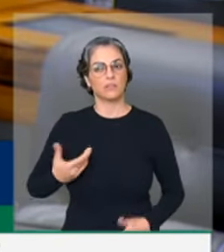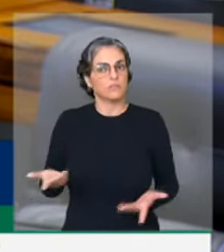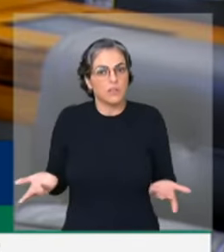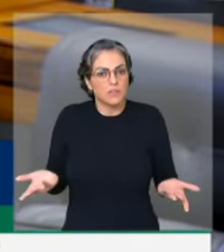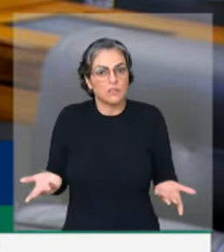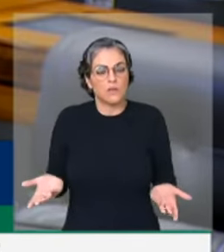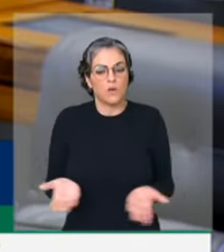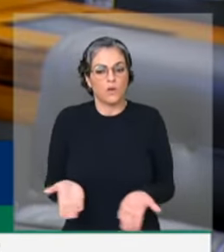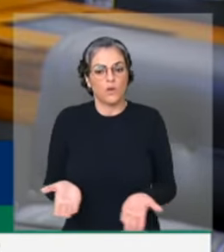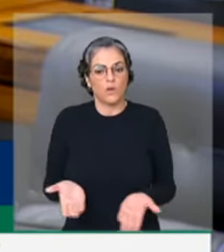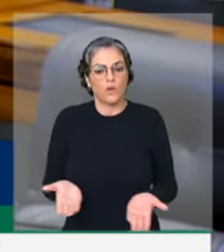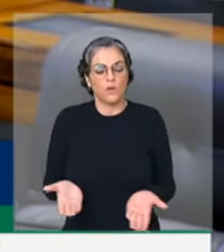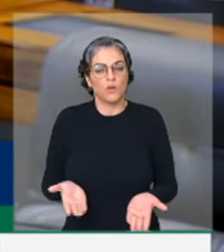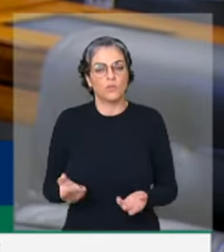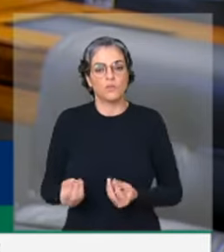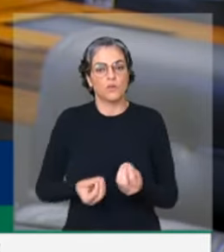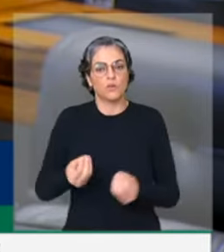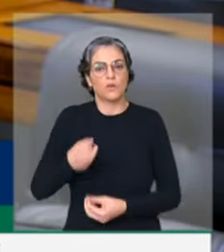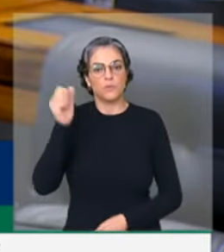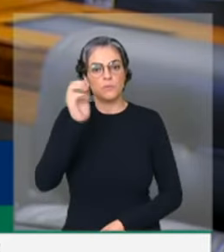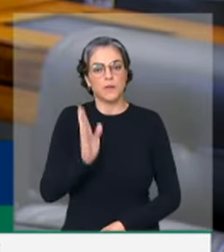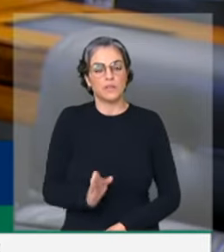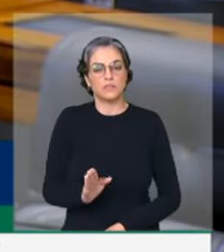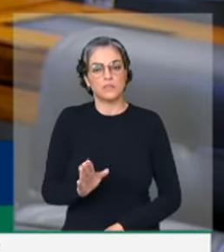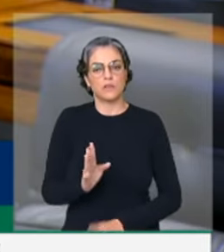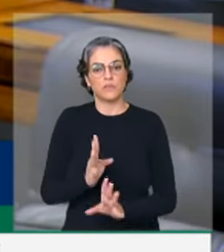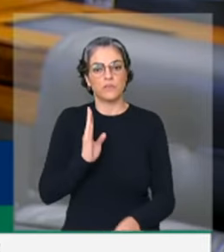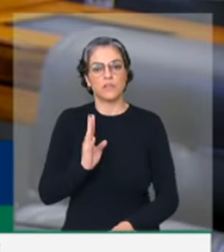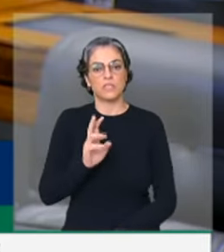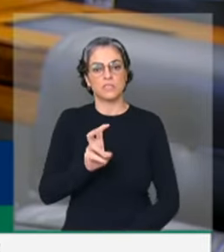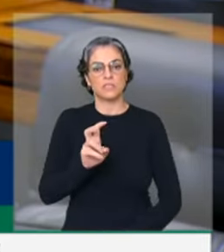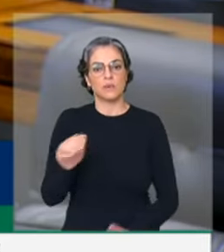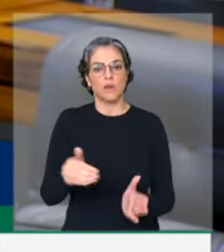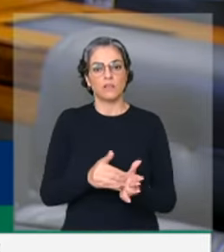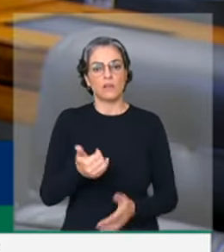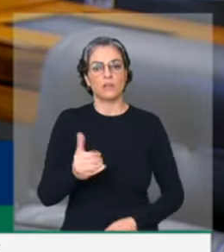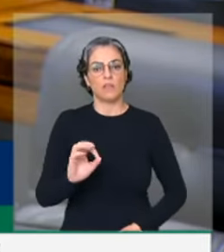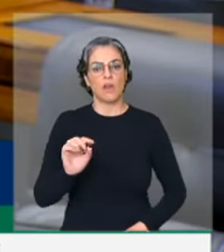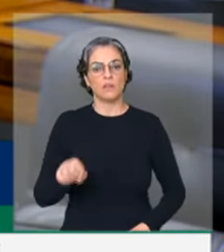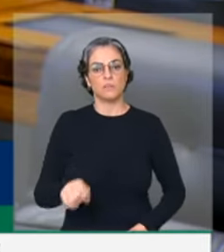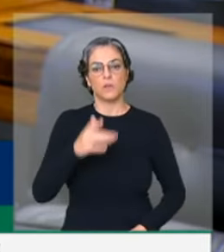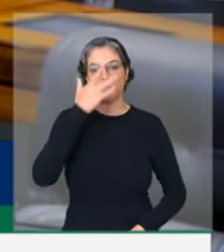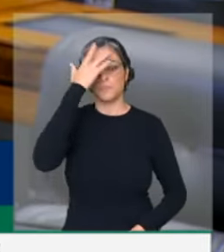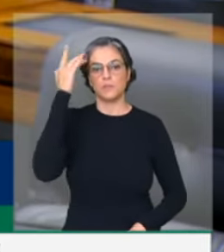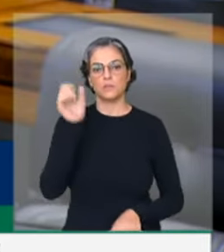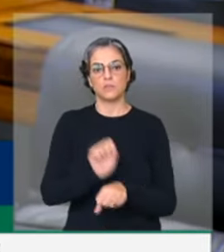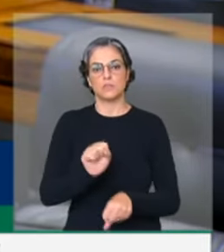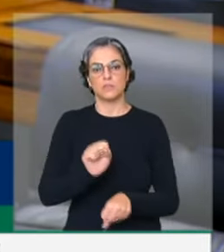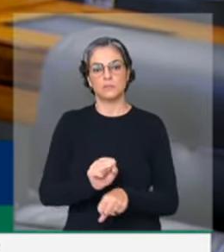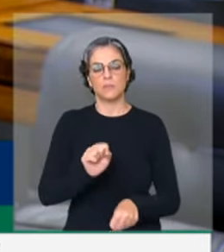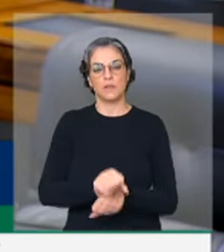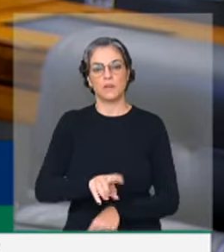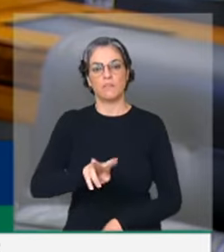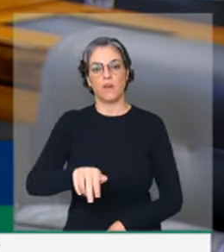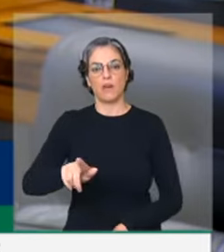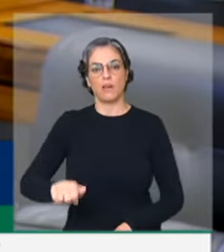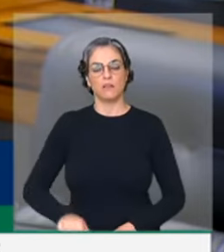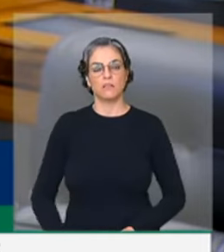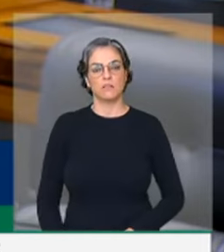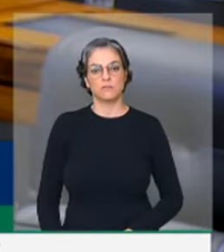TEM ENTRE 5 A 10 MIL PACIENTES AGUARDANDO EM LEITOS DE CTI. ESSE PROJETO VISA... PARA QUEM NÃO ENTENDEU: PORQUE NÃO É ... PARA GERAR LEITO PARA